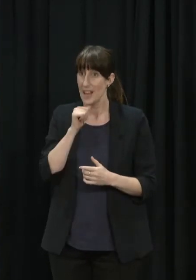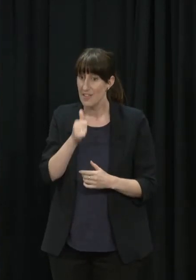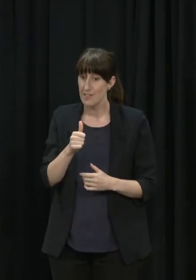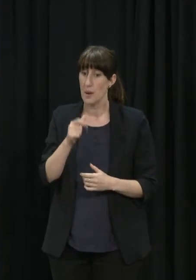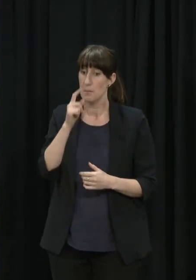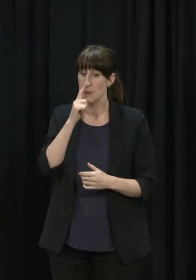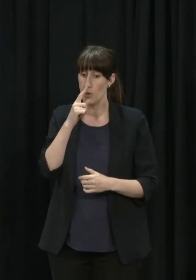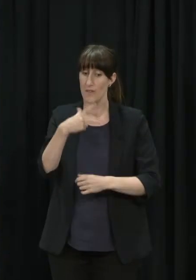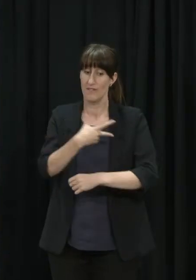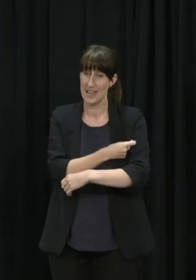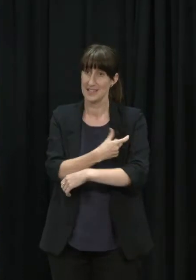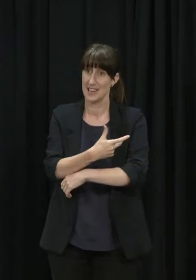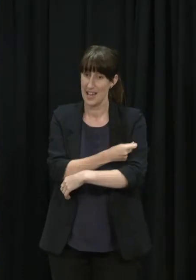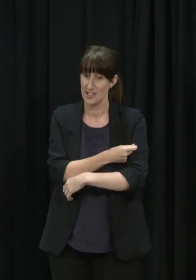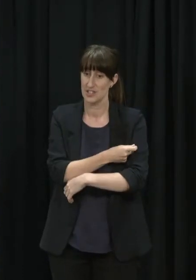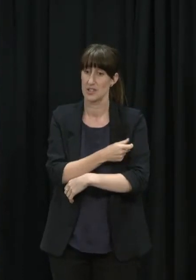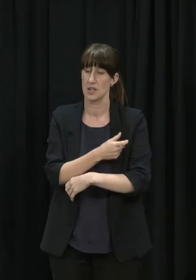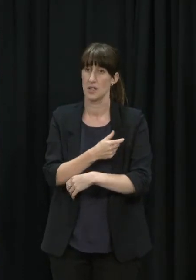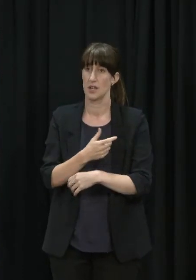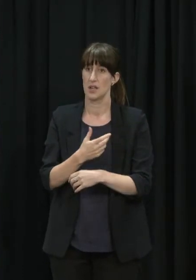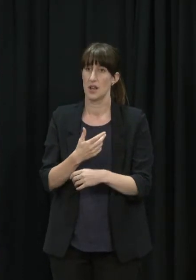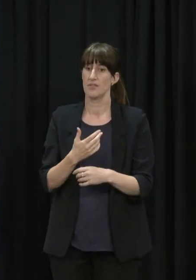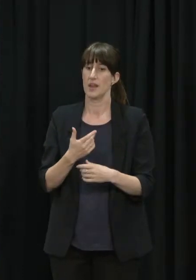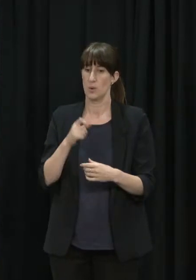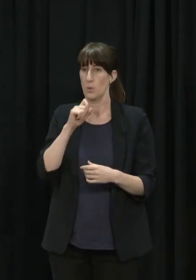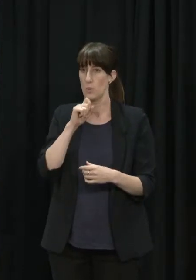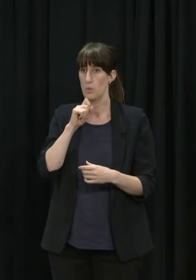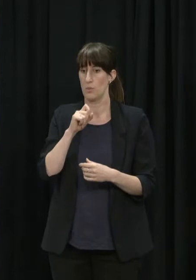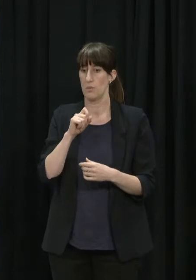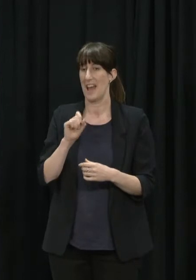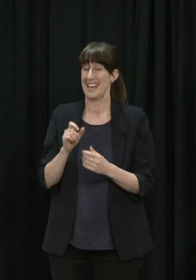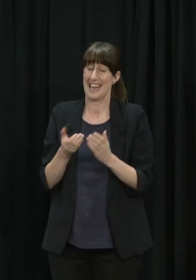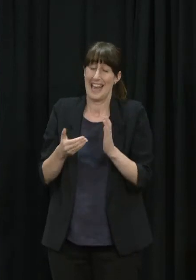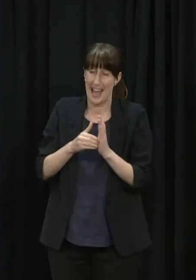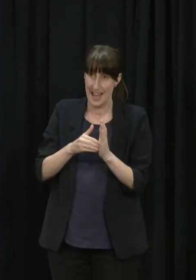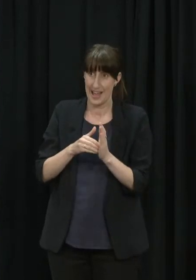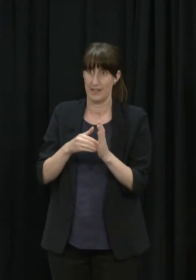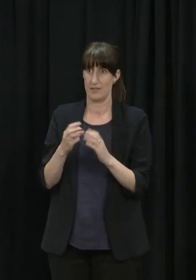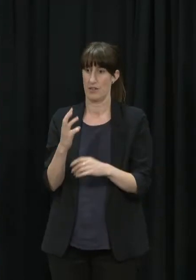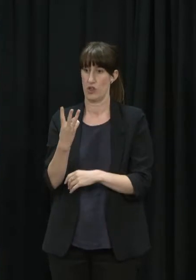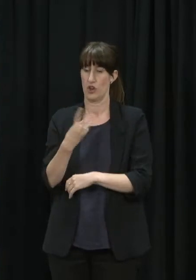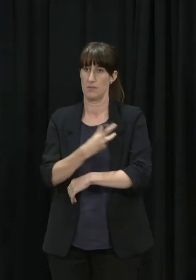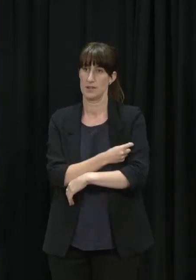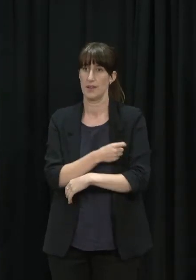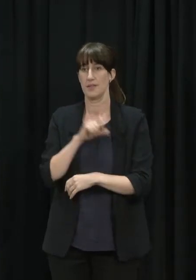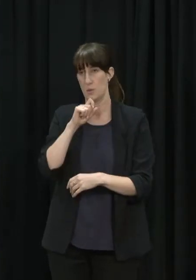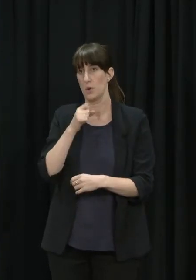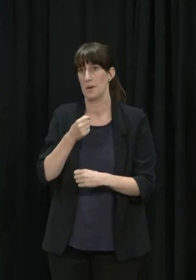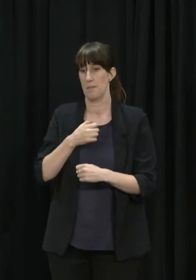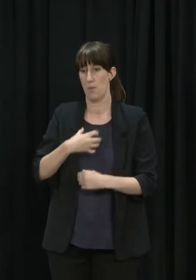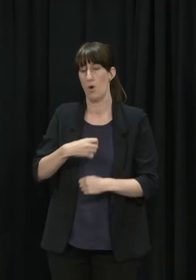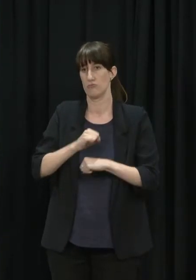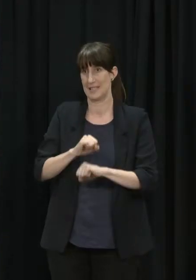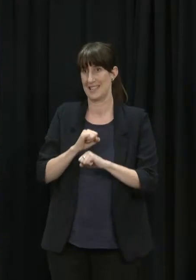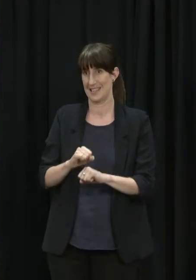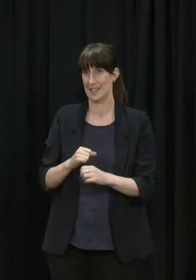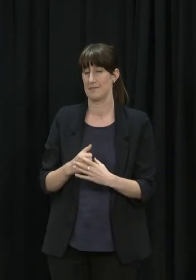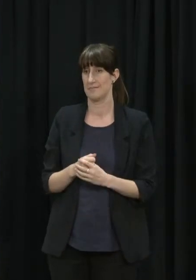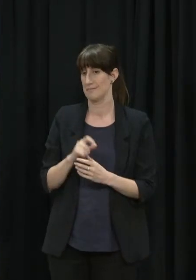te roa ka taea e tatou te pupuri i enei mea katoa mehua e te Ko te korero a te Minita kua timata te whai mana ki runga i